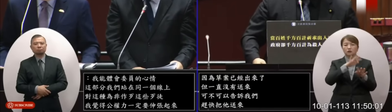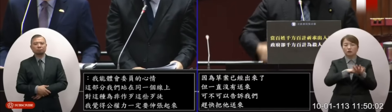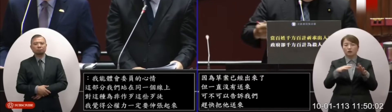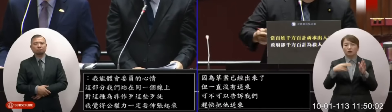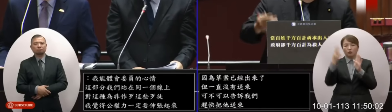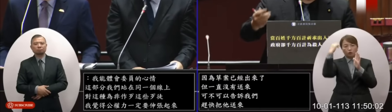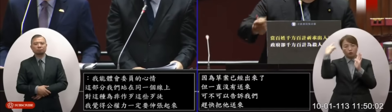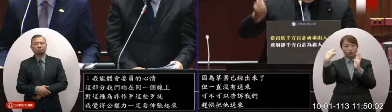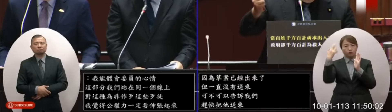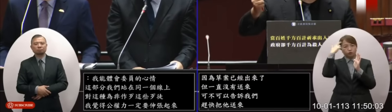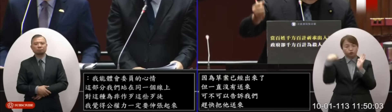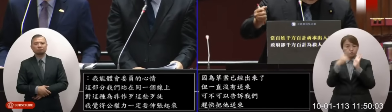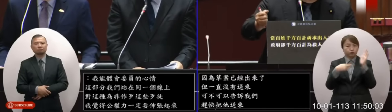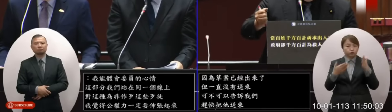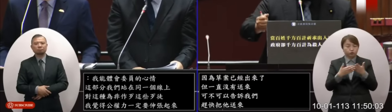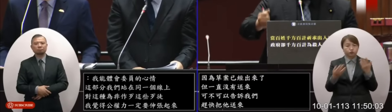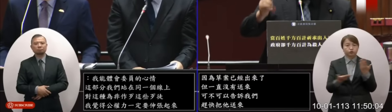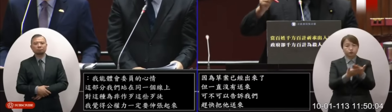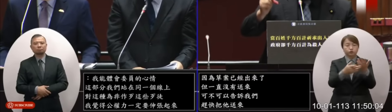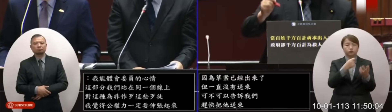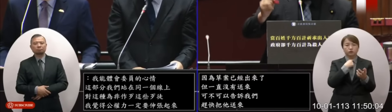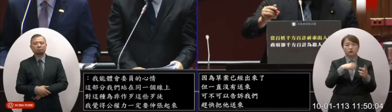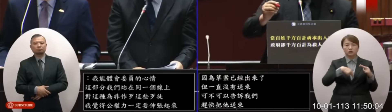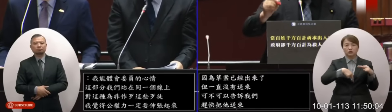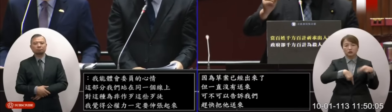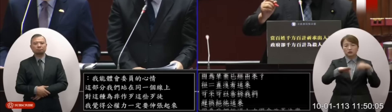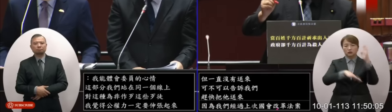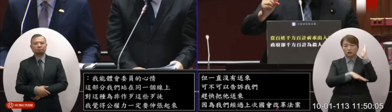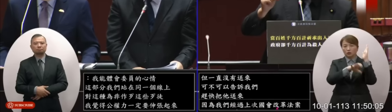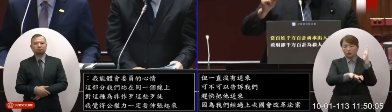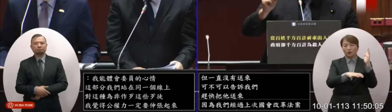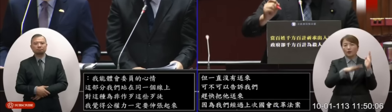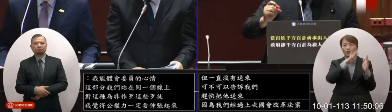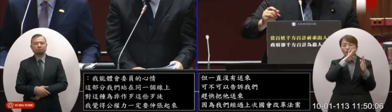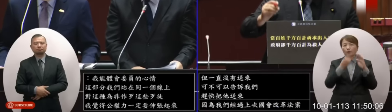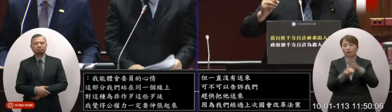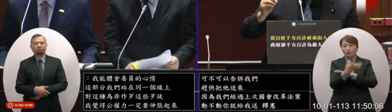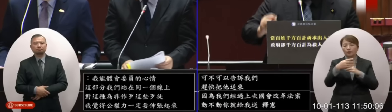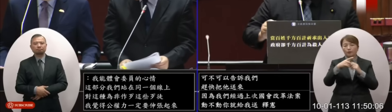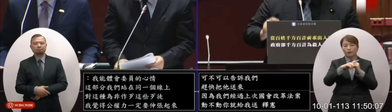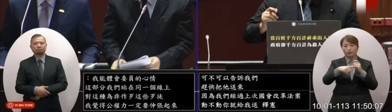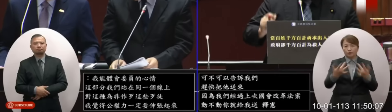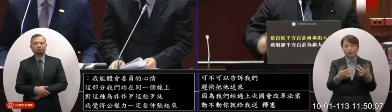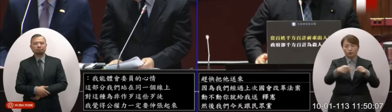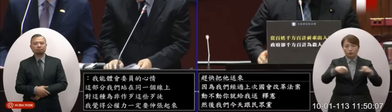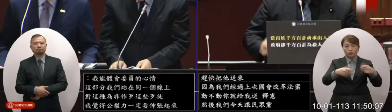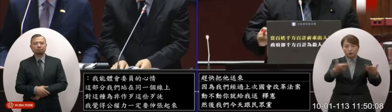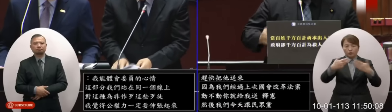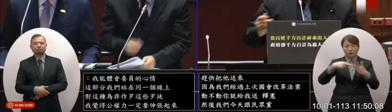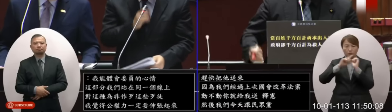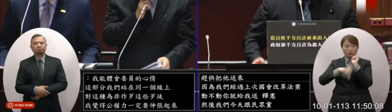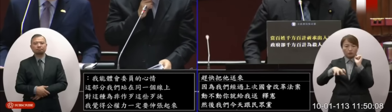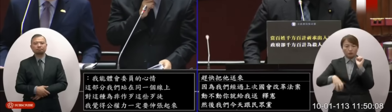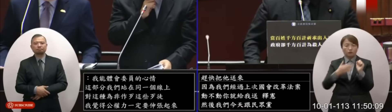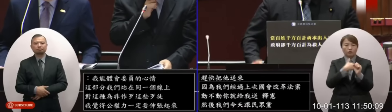所以是不是行政院這邊 可以趕快把揭弊者這個草案 送到立法院來 讓我們能夠審